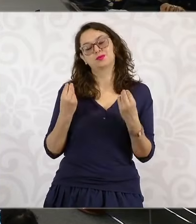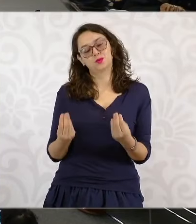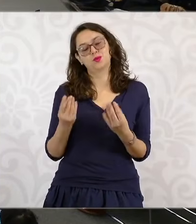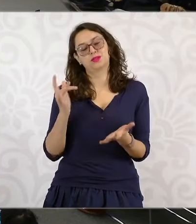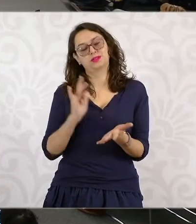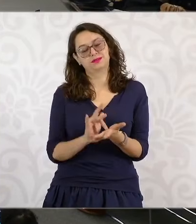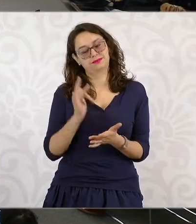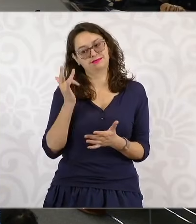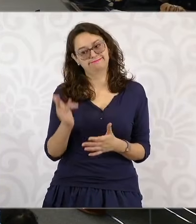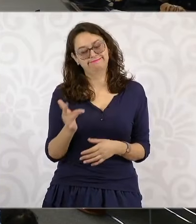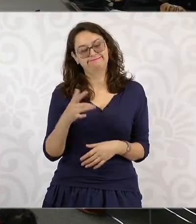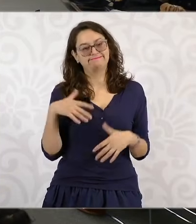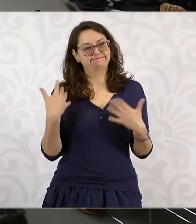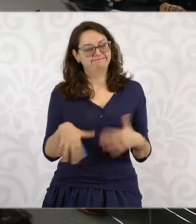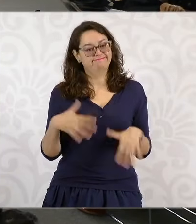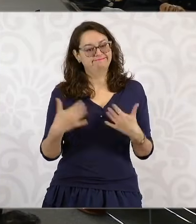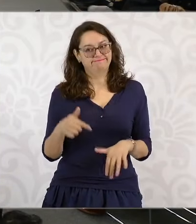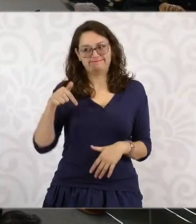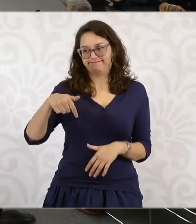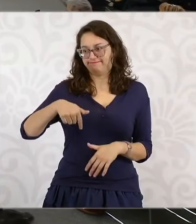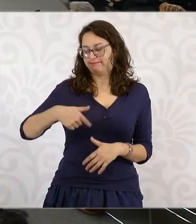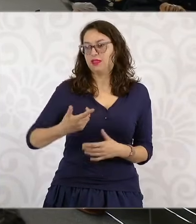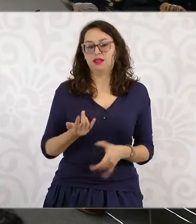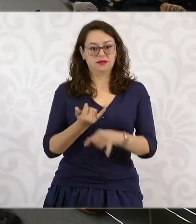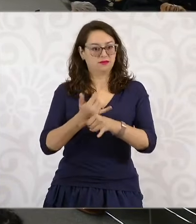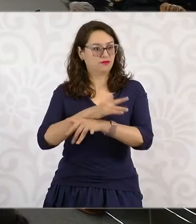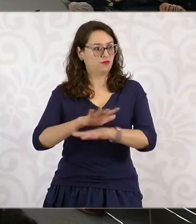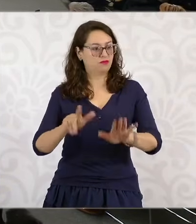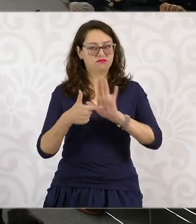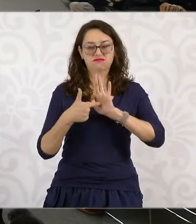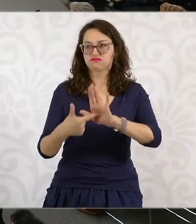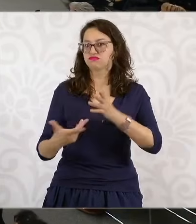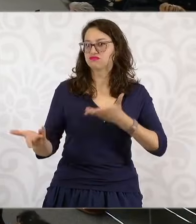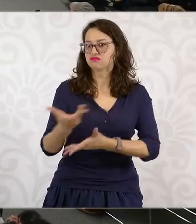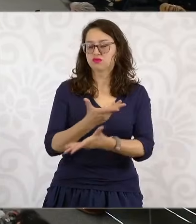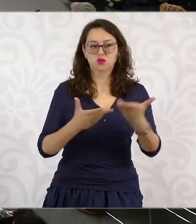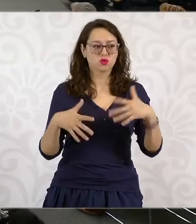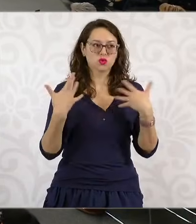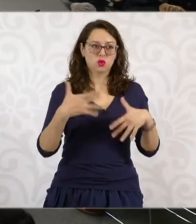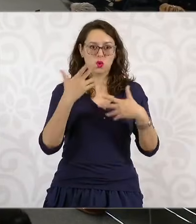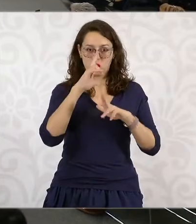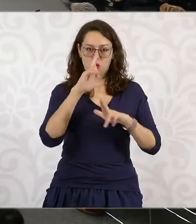Es un honor poder eh compartir estos datos con la señora presidenta primero y después con ustedes.